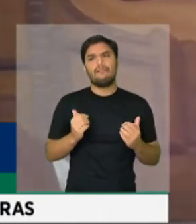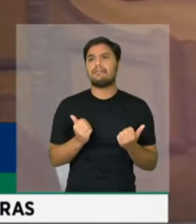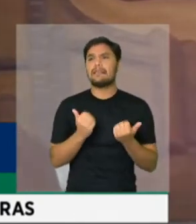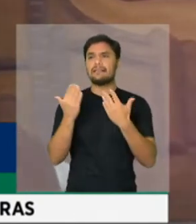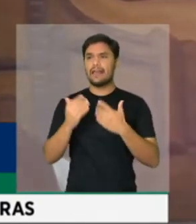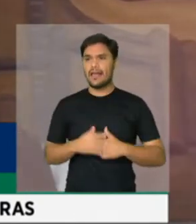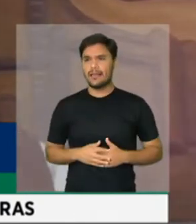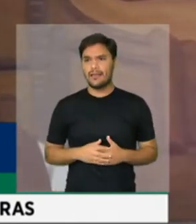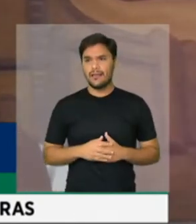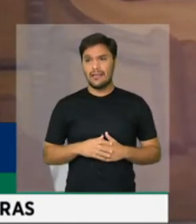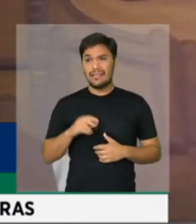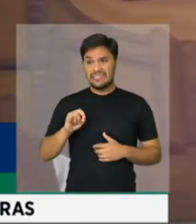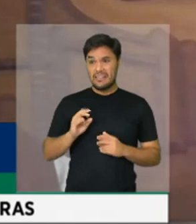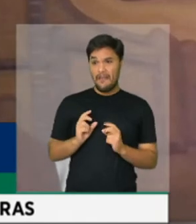ABSURDO QUE É A ENTREGA DA ENERGIA ELÉTRICA DO PAÍS. A